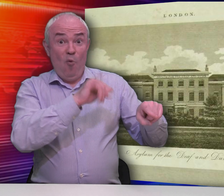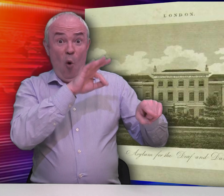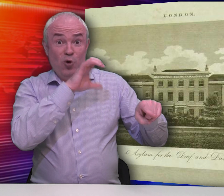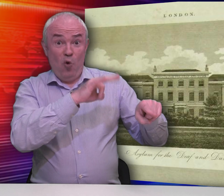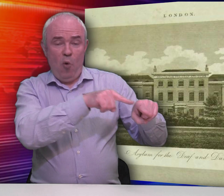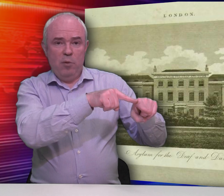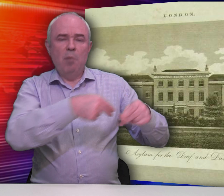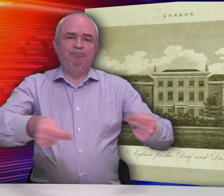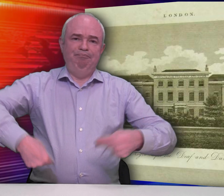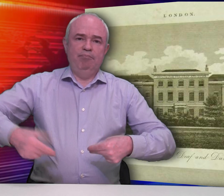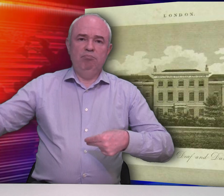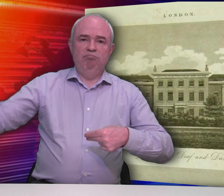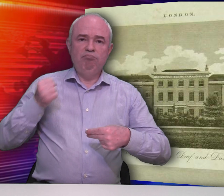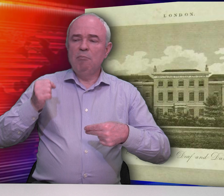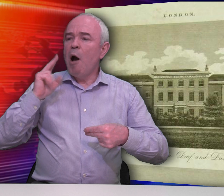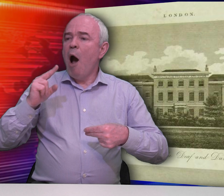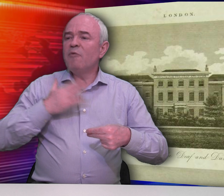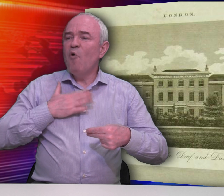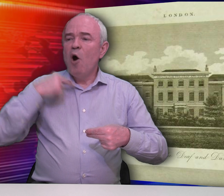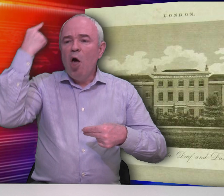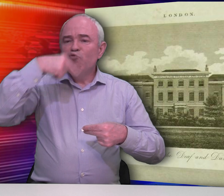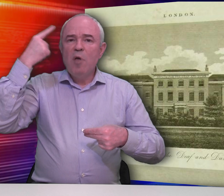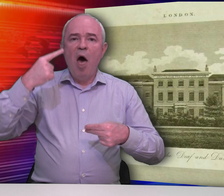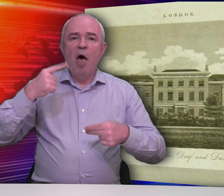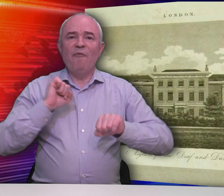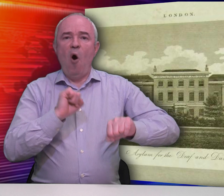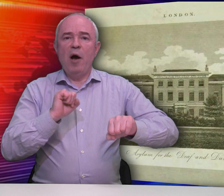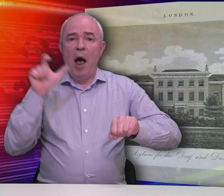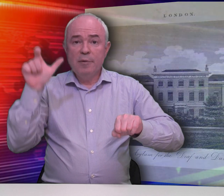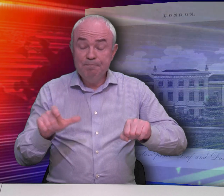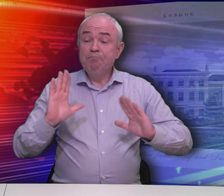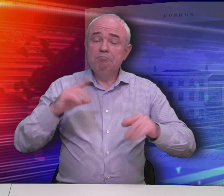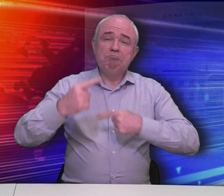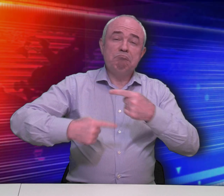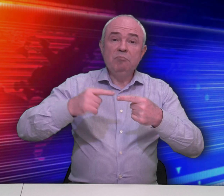Джозеф Уотсон нанял его как своего личного адвоката.